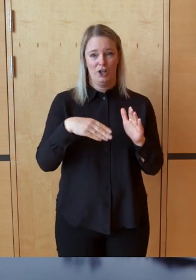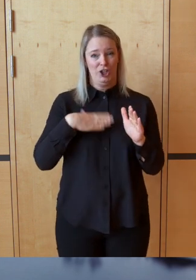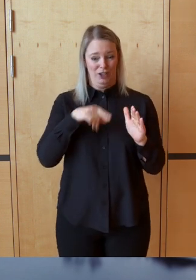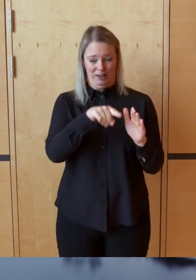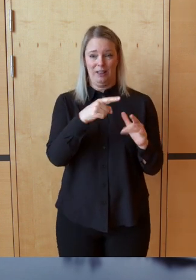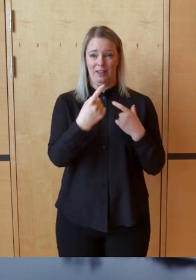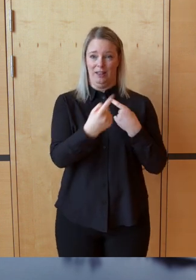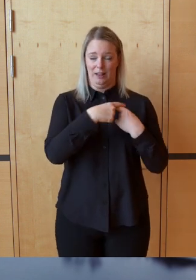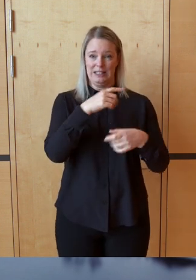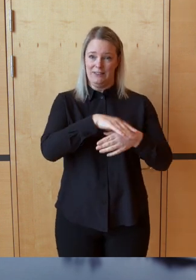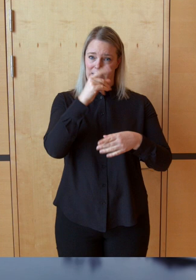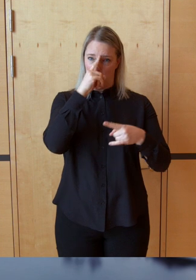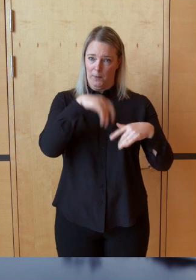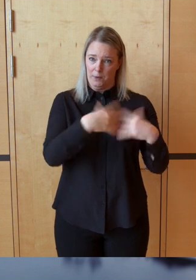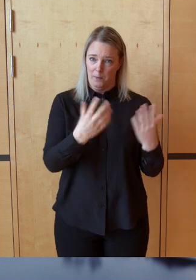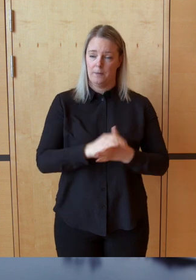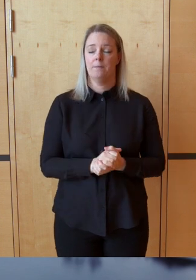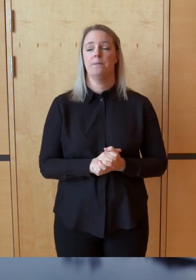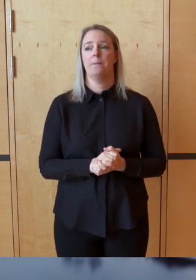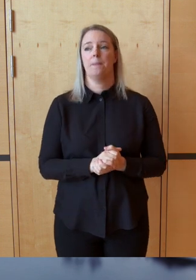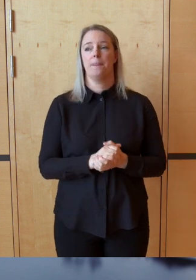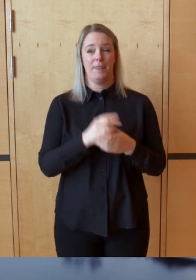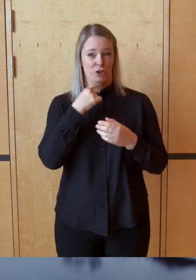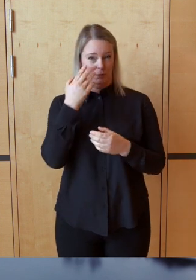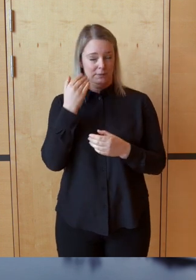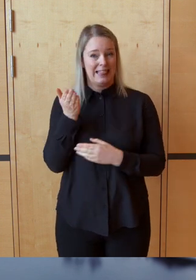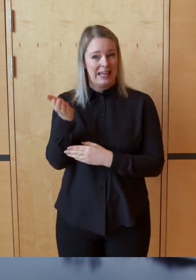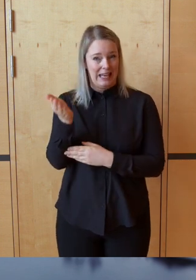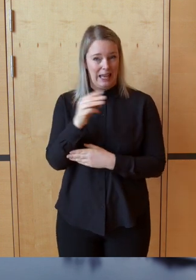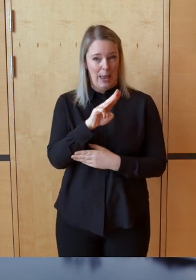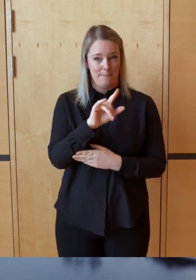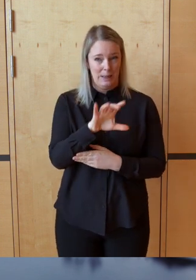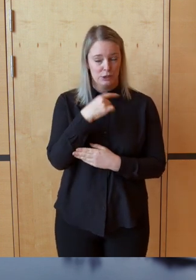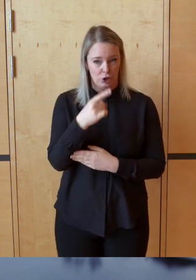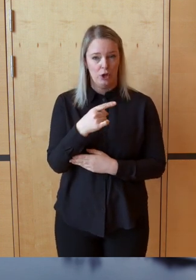Sen när jag kommit till till tiggeriet alltså Mats Ekman inne på så vet jag